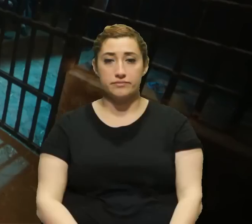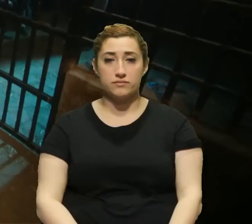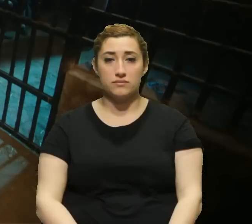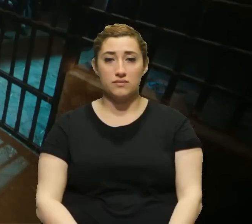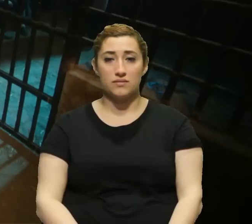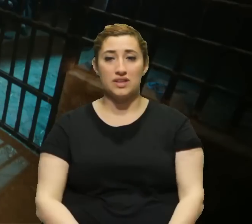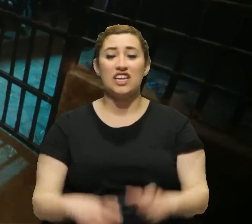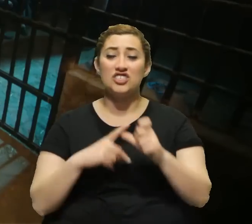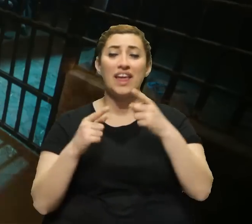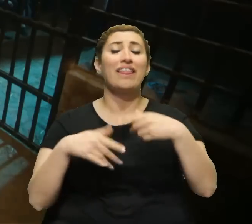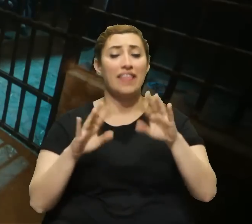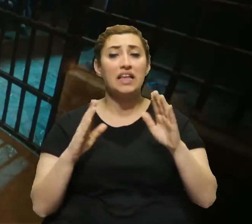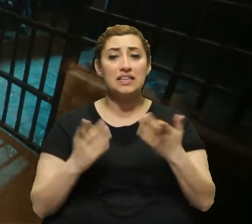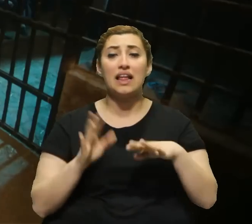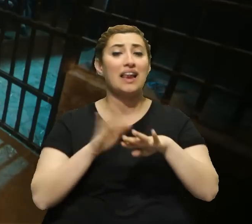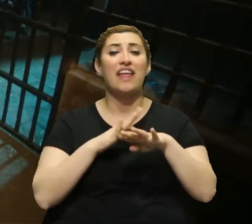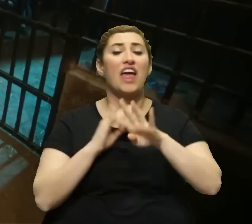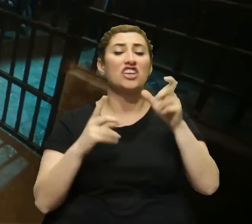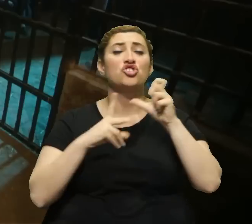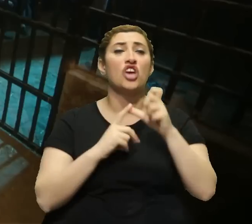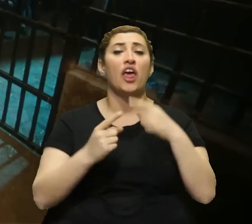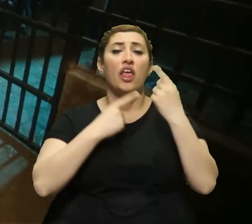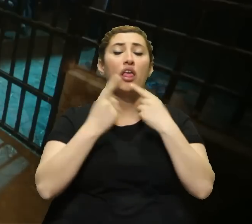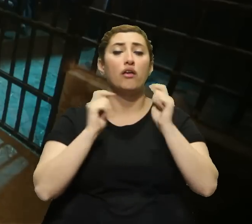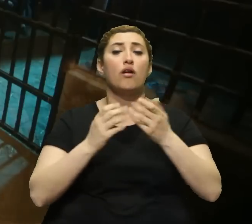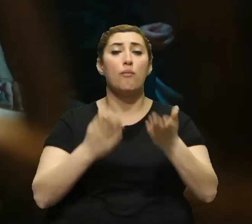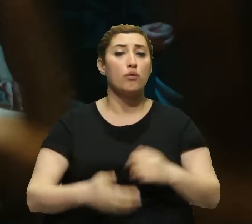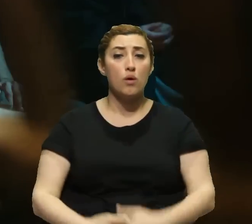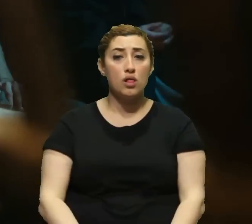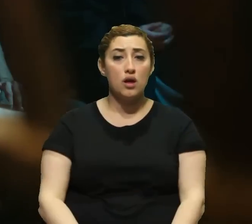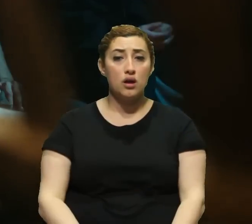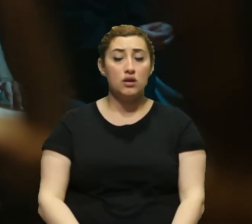(Tutuklu) Şeyh değilsin madem... ...ne demeye Şeyh’im deyip eline varırlar?